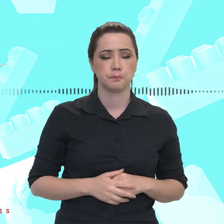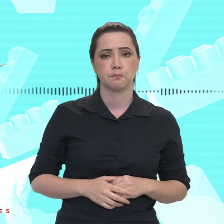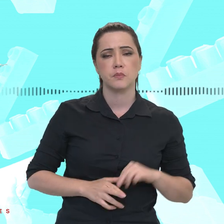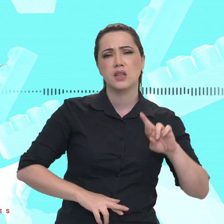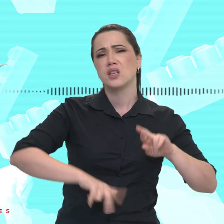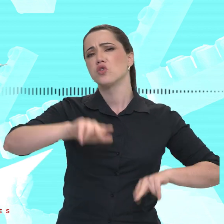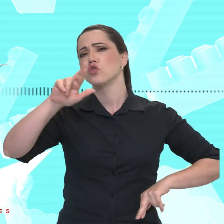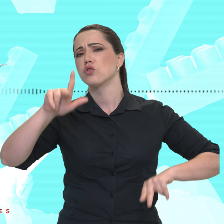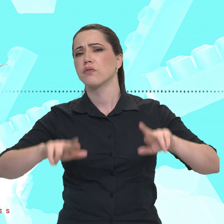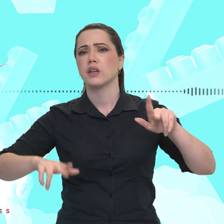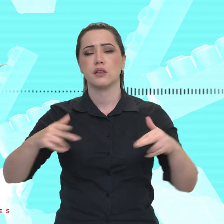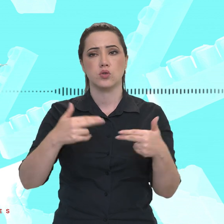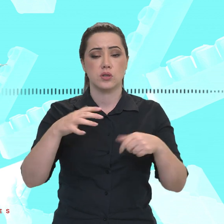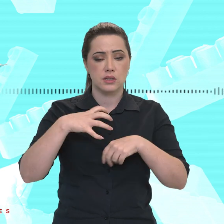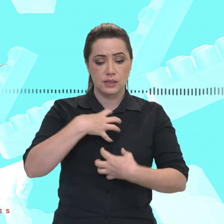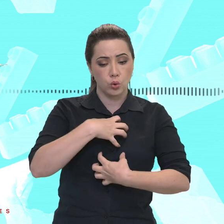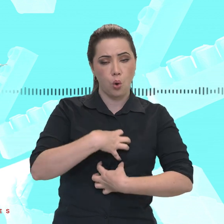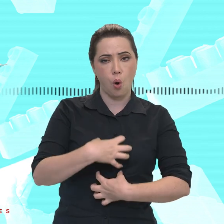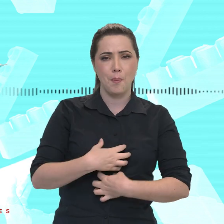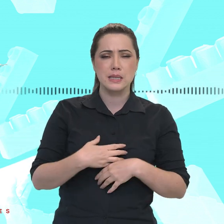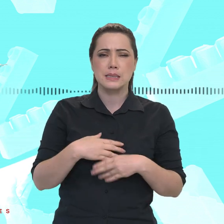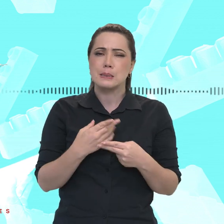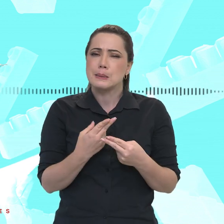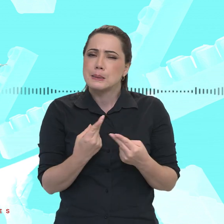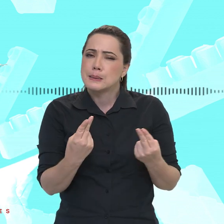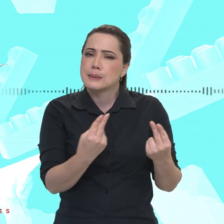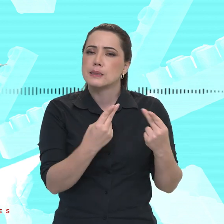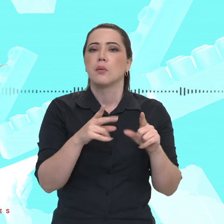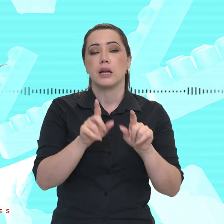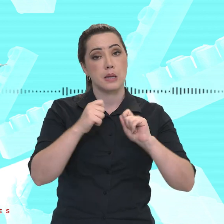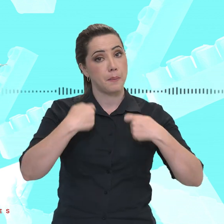[Patrícia] Há diferentes transtornos com sintomas parecidos. Por isso, é preciso uma